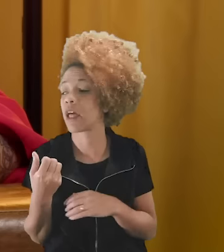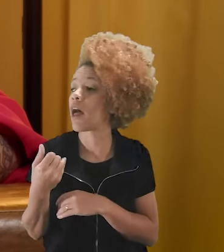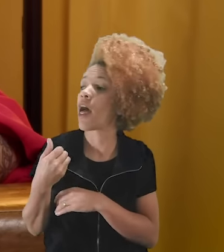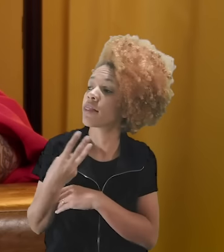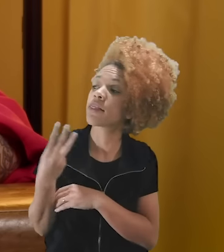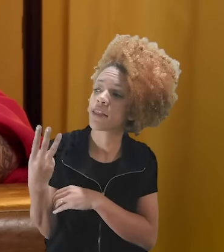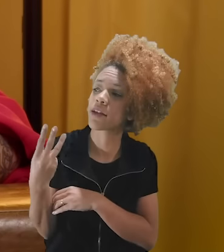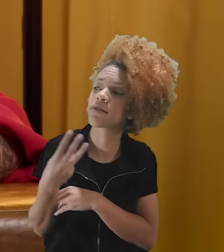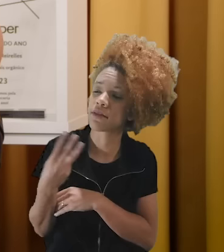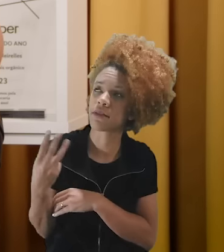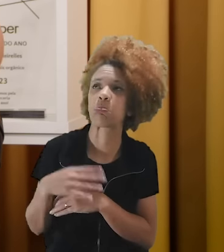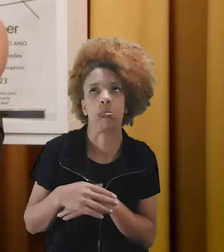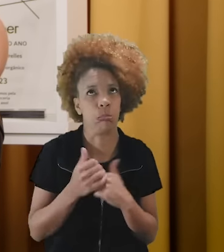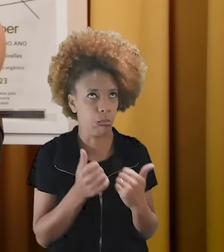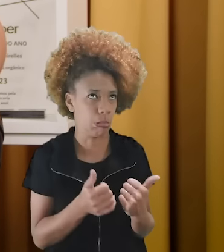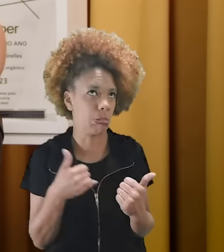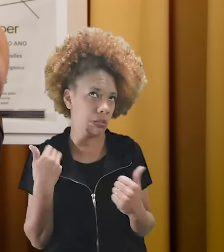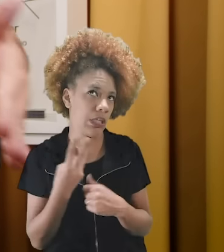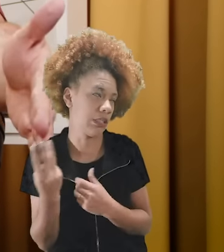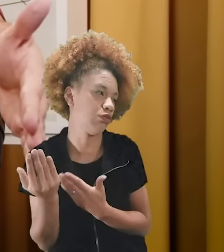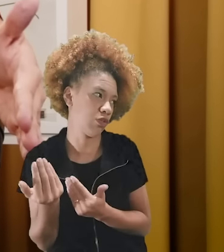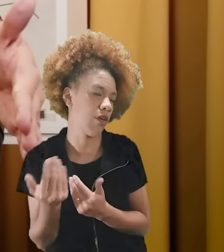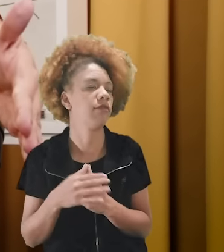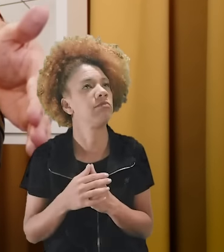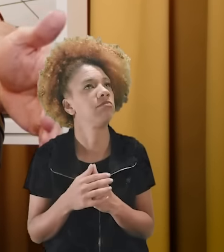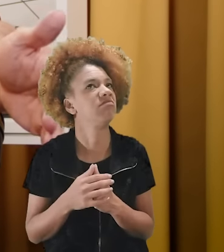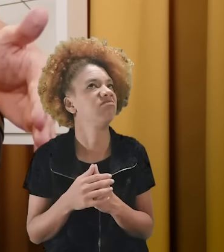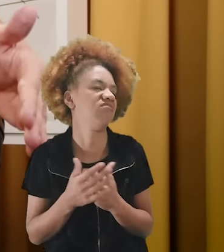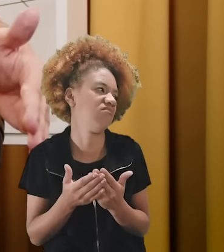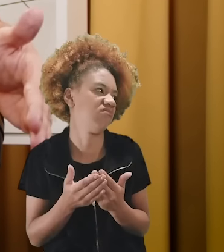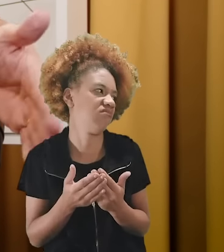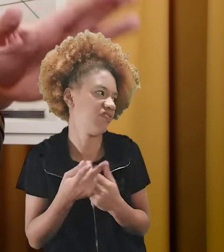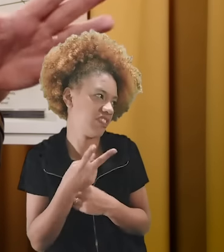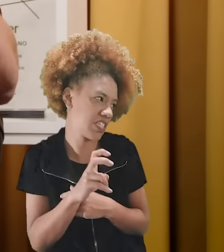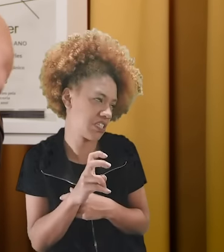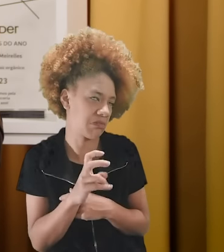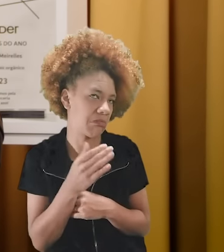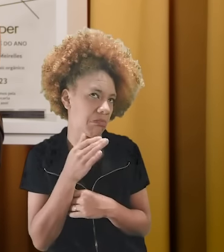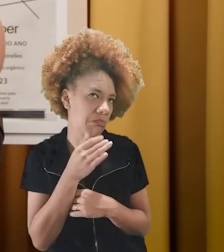33 33 tá a turma mais jovem Então vou botar turma de Ache que você tiar sei lá 25 mas a galera ali